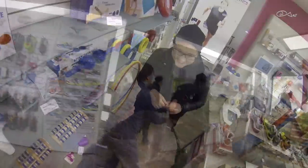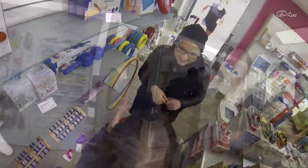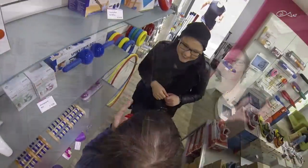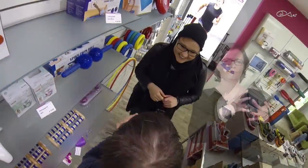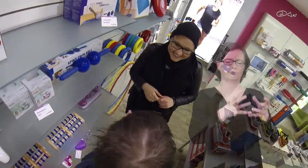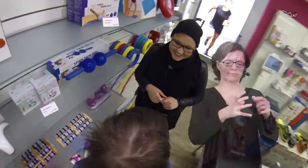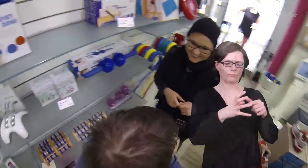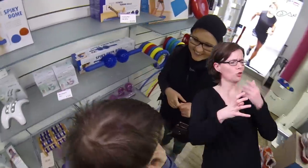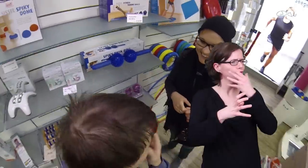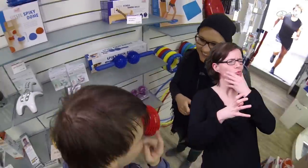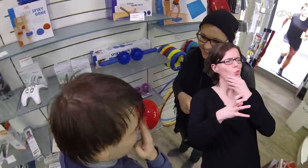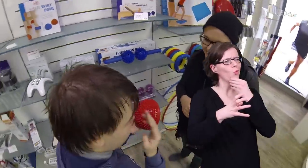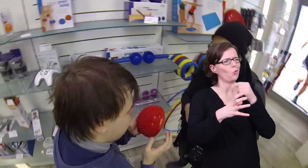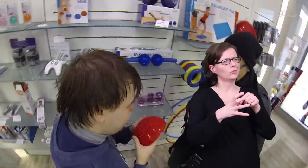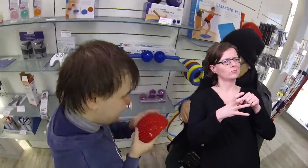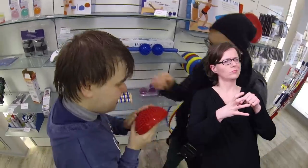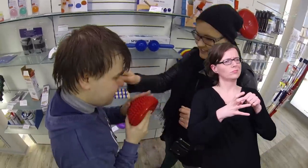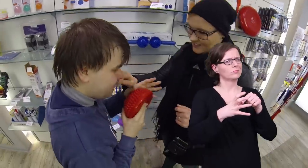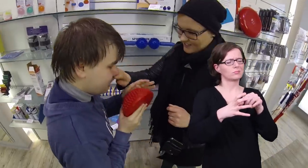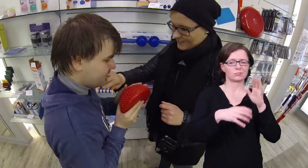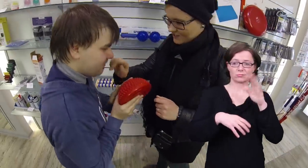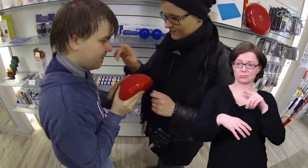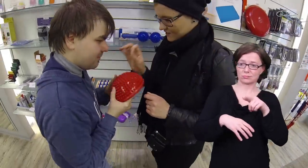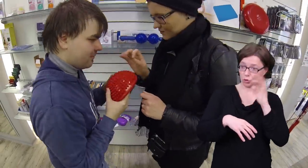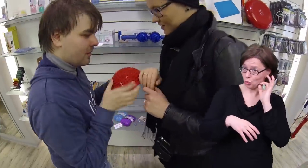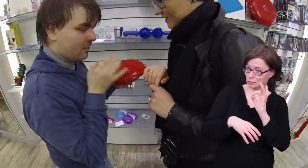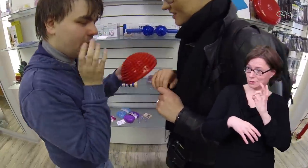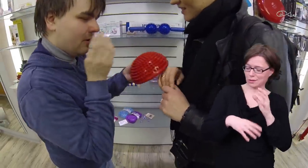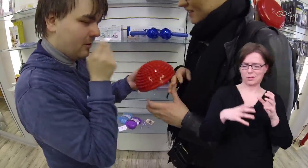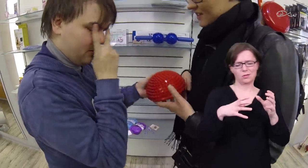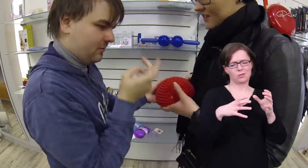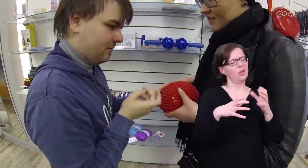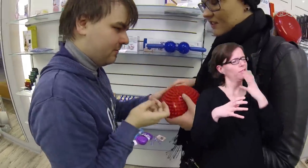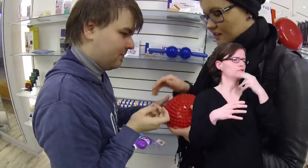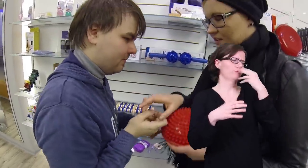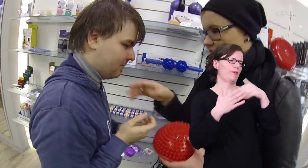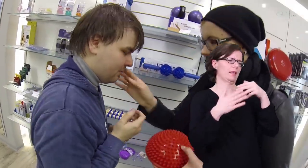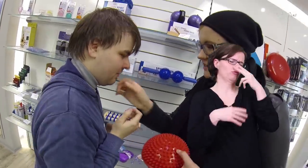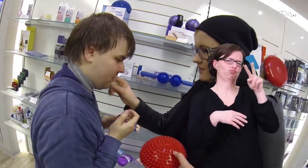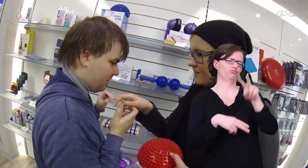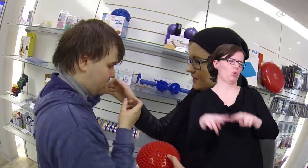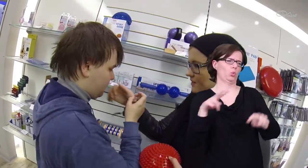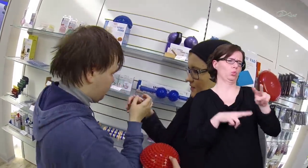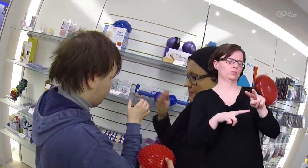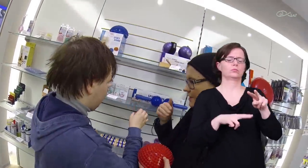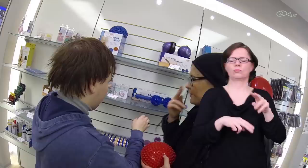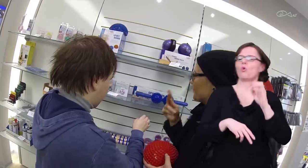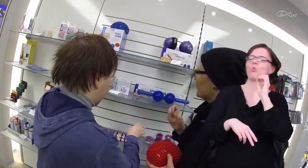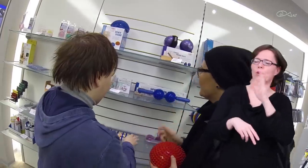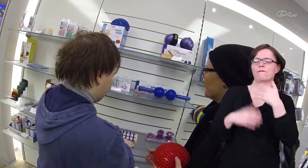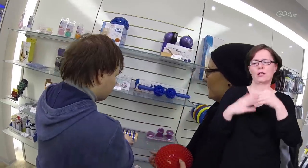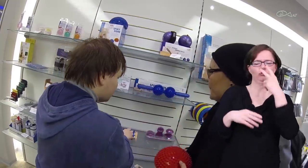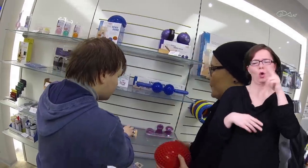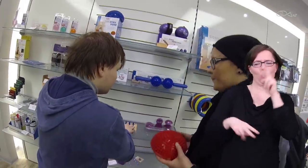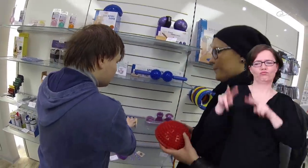Der ist schön! - LAURA: Ist der gut? - EDI: Ja, aber ich will noch weiter schauen! Verschiedene Sachen ansehen. - LAURA: Ok, dann weiter schauen.